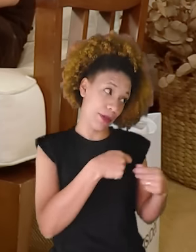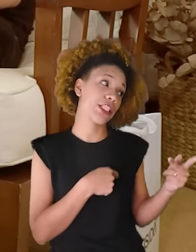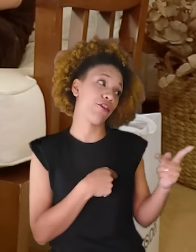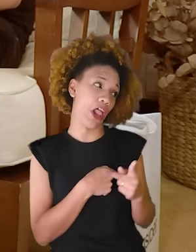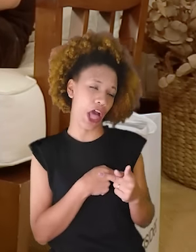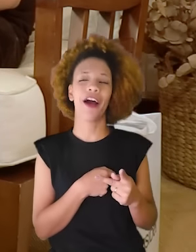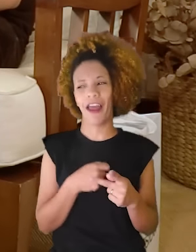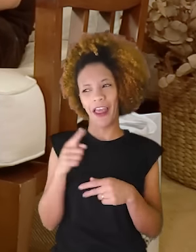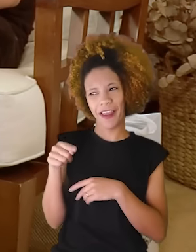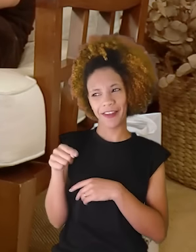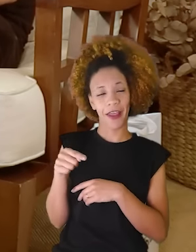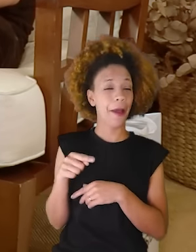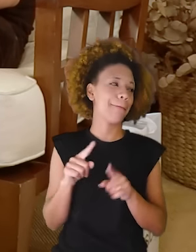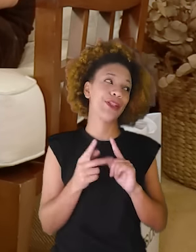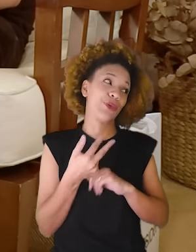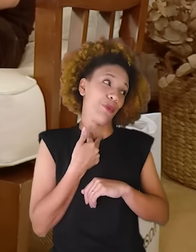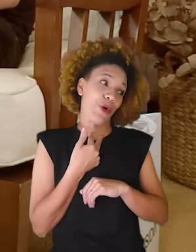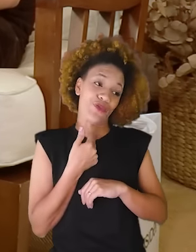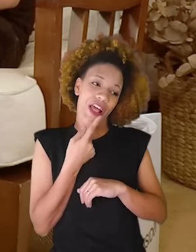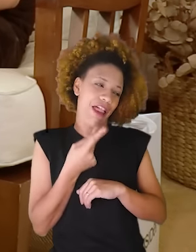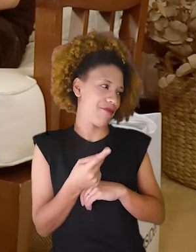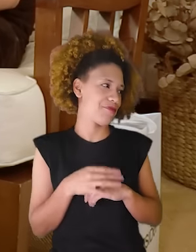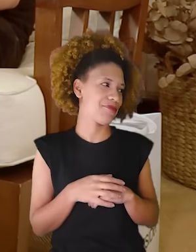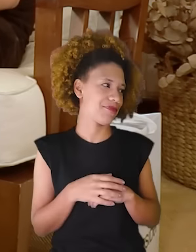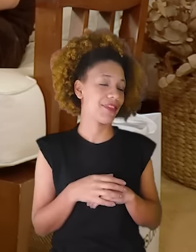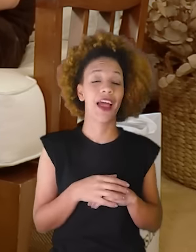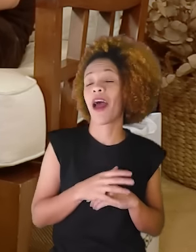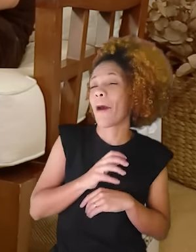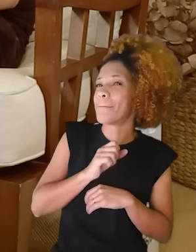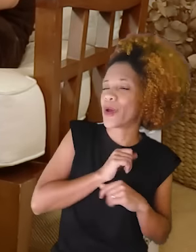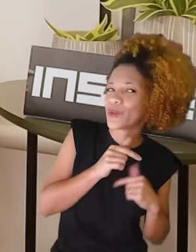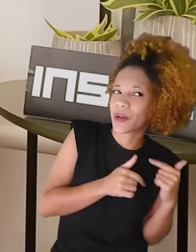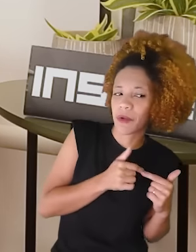que falar ten que falar né e eu não posso falar adorei seu pessoa fala adorei seu pai fala ah vem